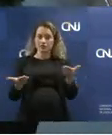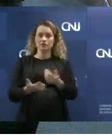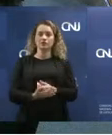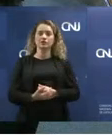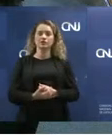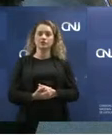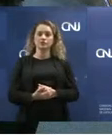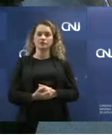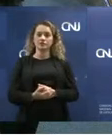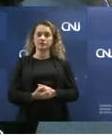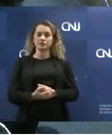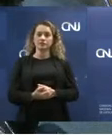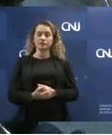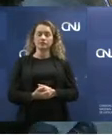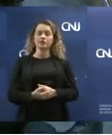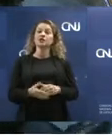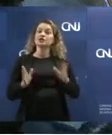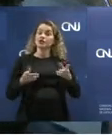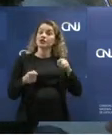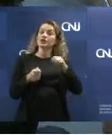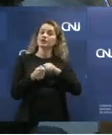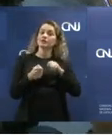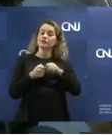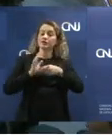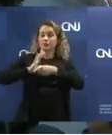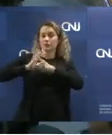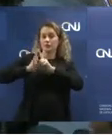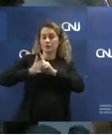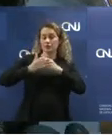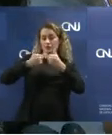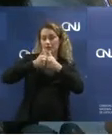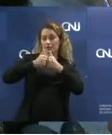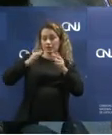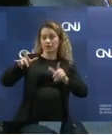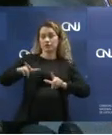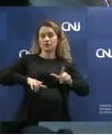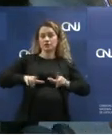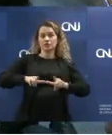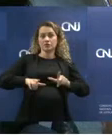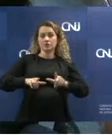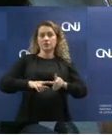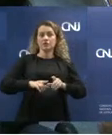Já fizemos um evento antes da abertura dos trabalhos do Conselho Nacional de Justiça.